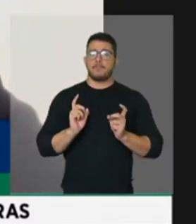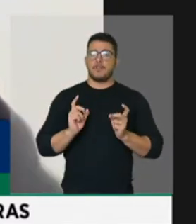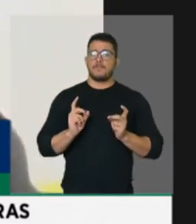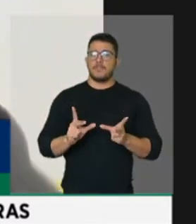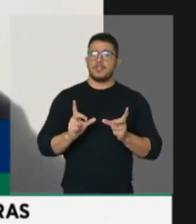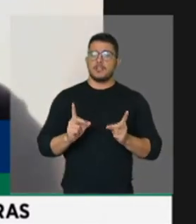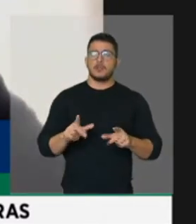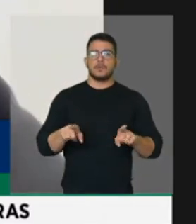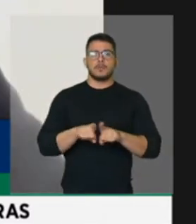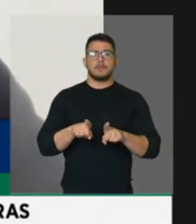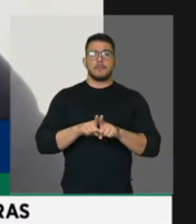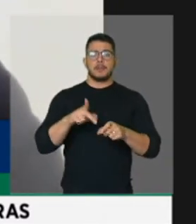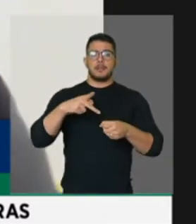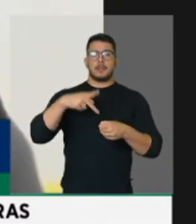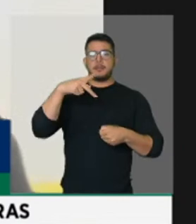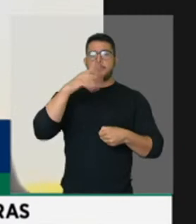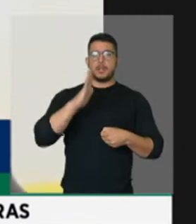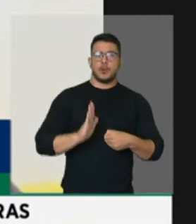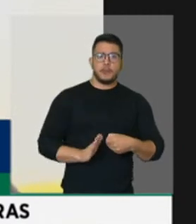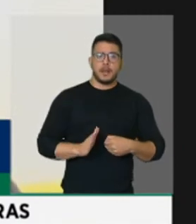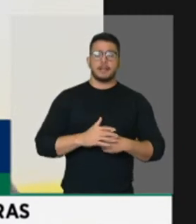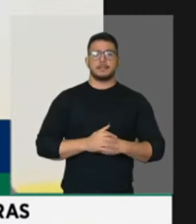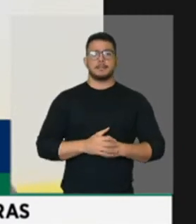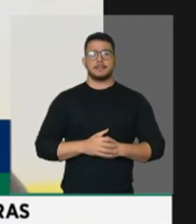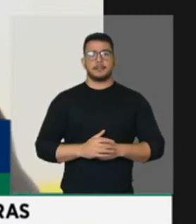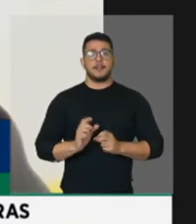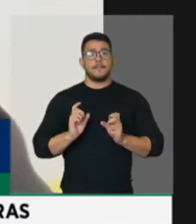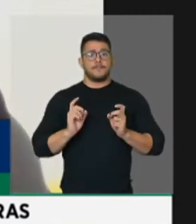EU ESCREVI. E AÍ COMEÇOU A DESMONTAR... ENTREGAR OS SETORES ESTRATÉGICOS DA NOSSA ECONOMIA E ENTREGOU A VALE DO